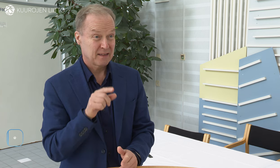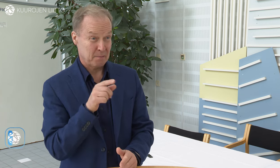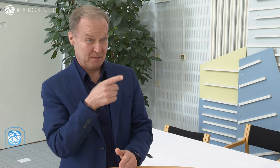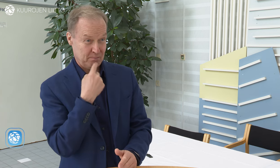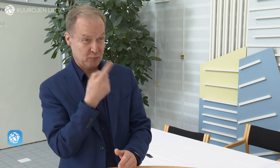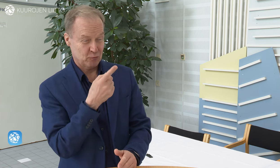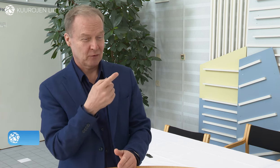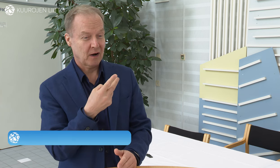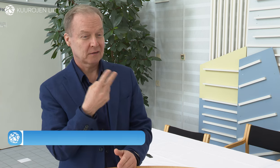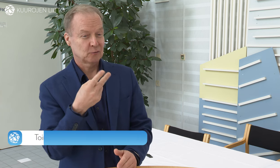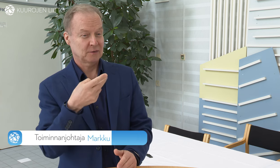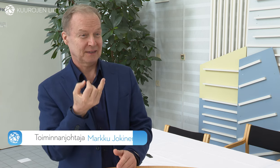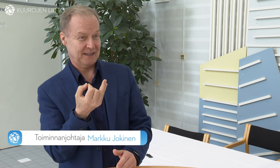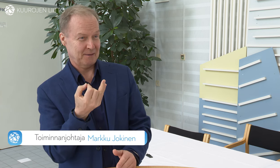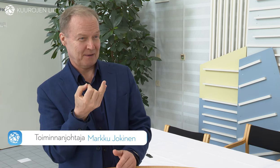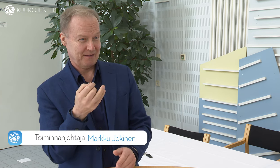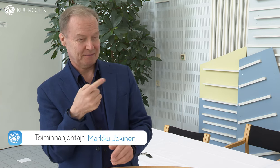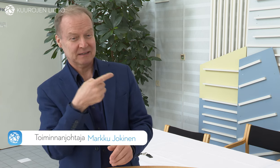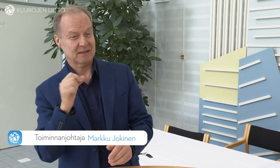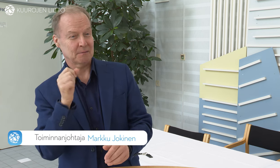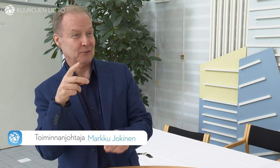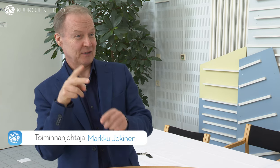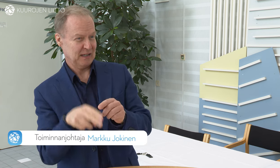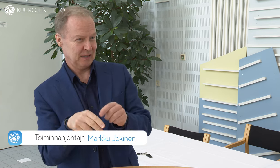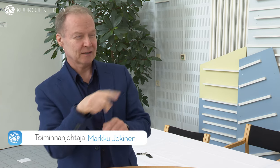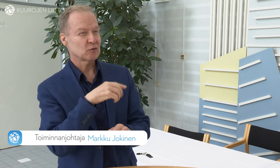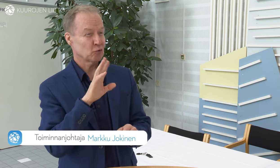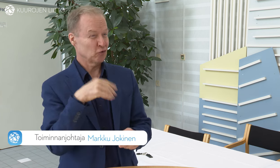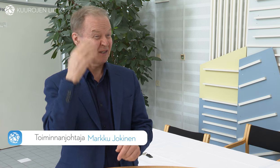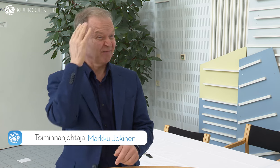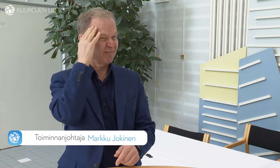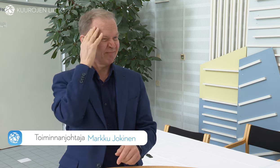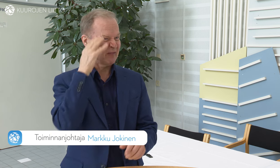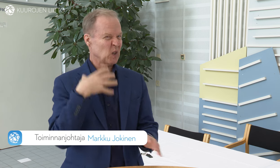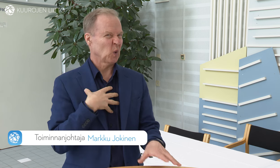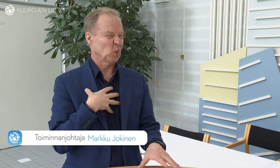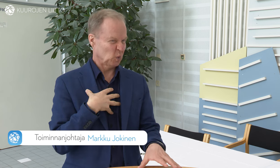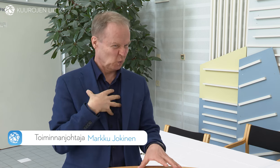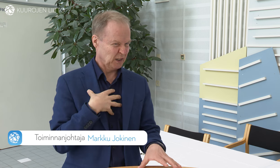Vuotta 2027 koskevat leikkaukset olivat tiedossamme, -